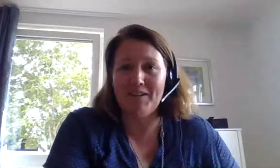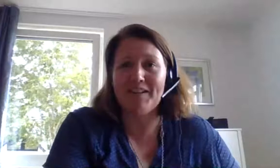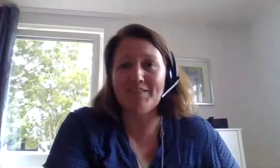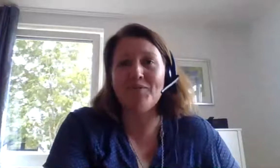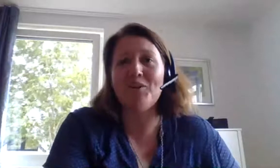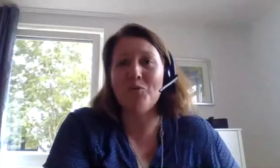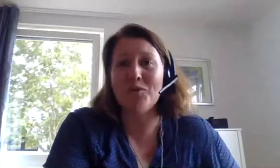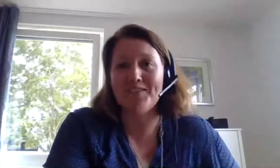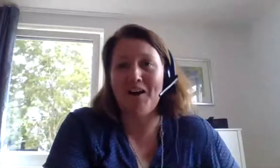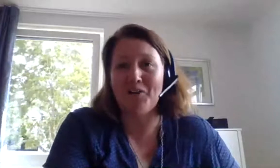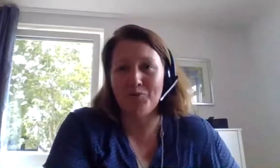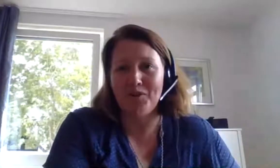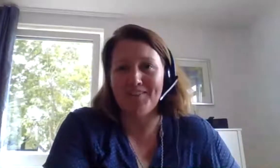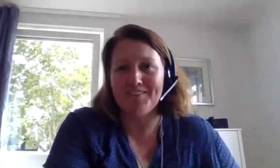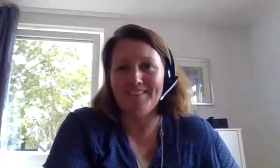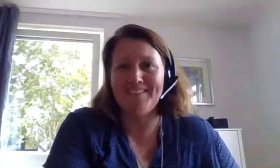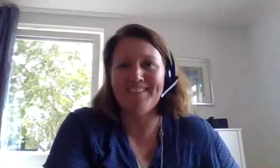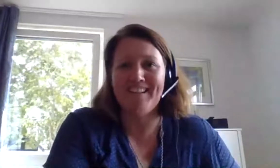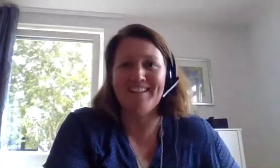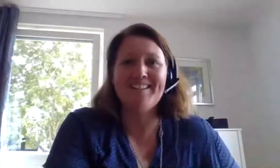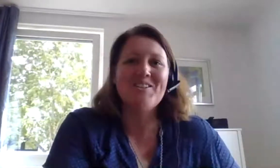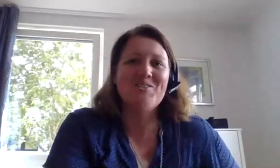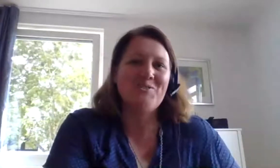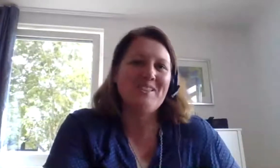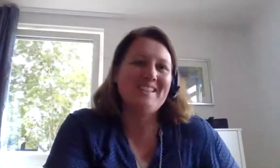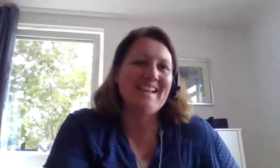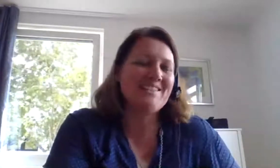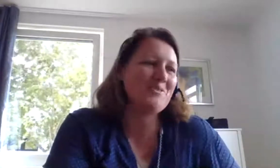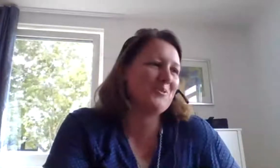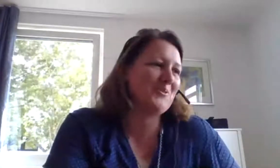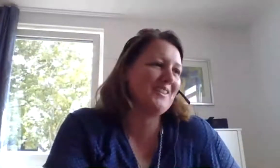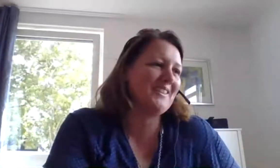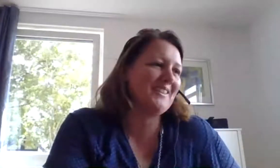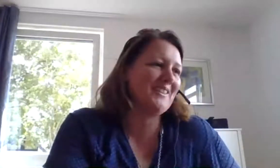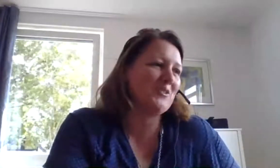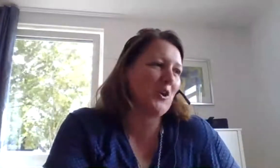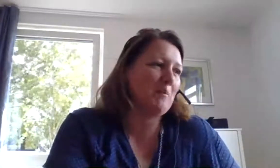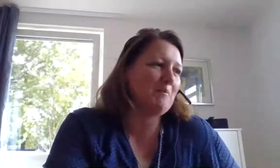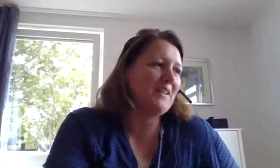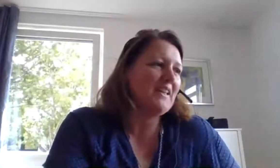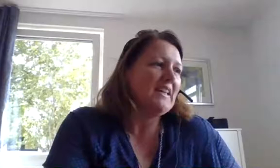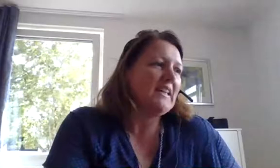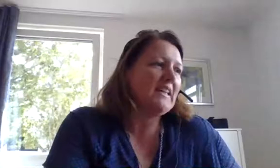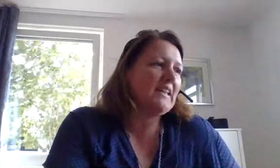حيث أن ذلك يبدو صعبا للغاية أليس كذلك؟ أن تحصلي على الشهادة وأنتِ تعملين بنفس الوقت